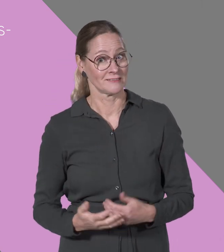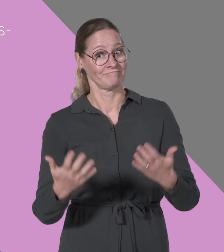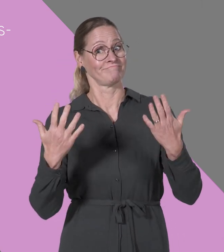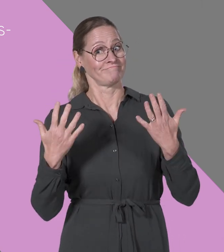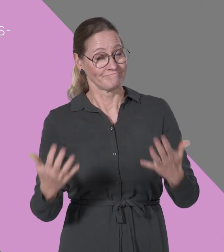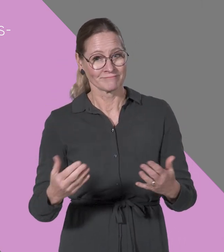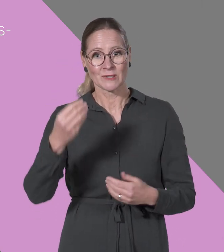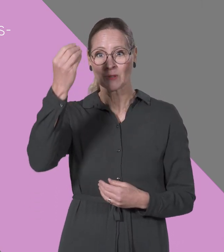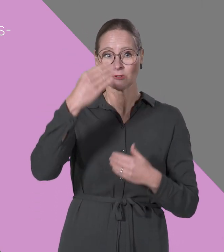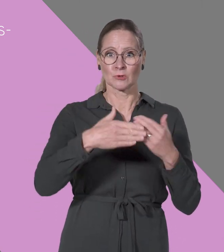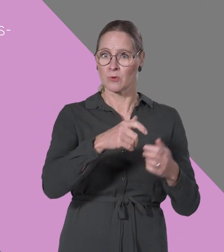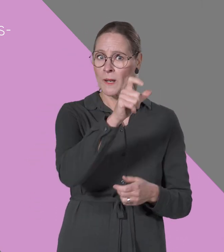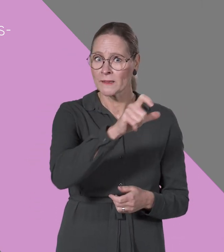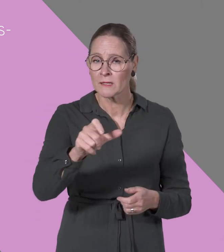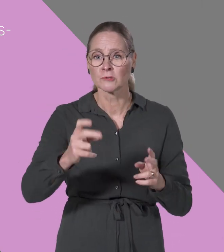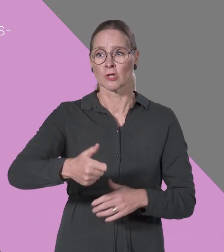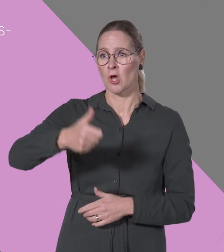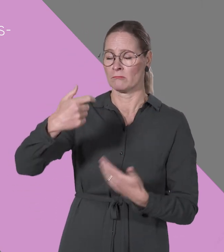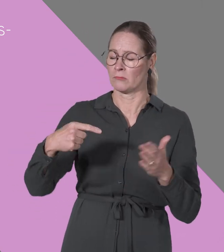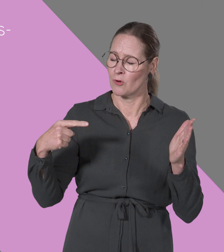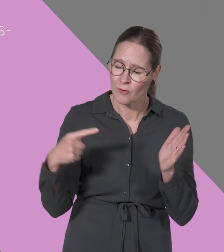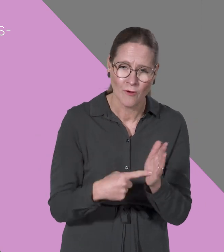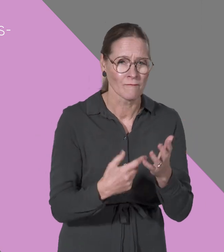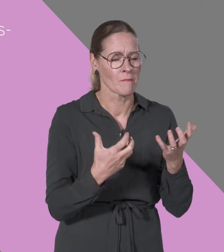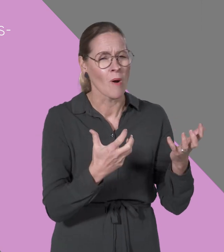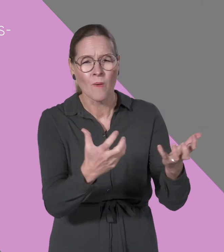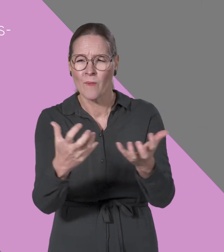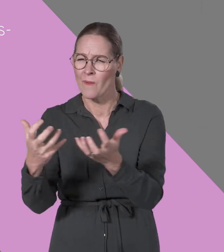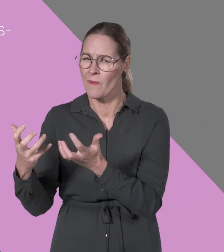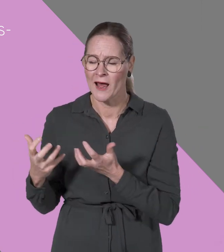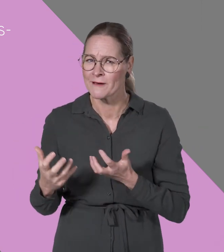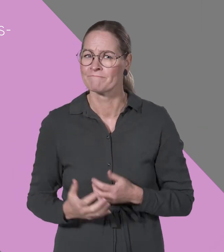Tällä hetkellä sekä kurssityöntekijöistä että -johtajista on kova pula.